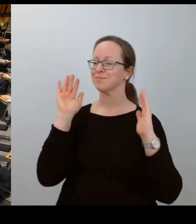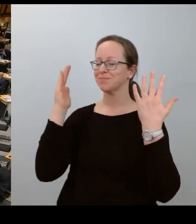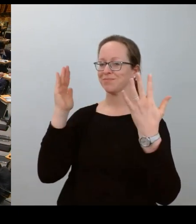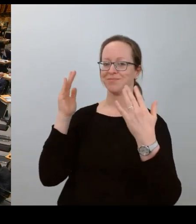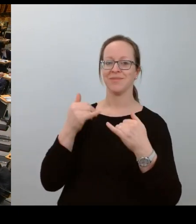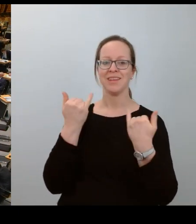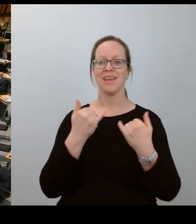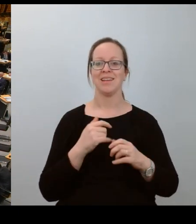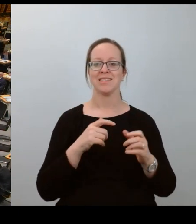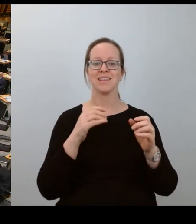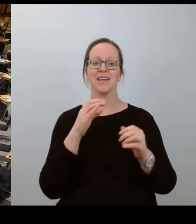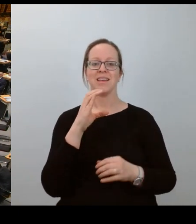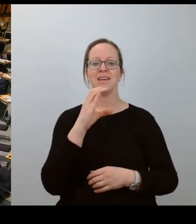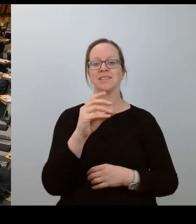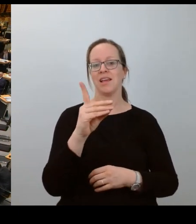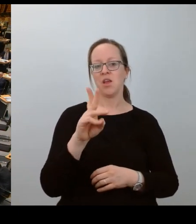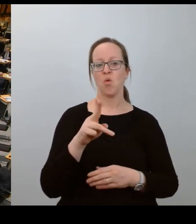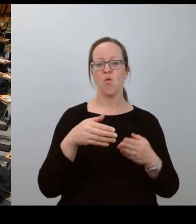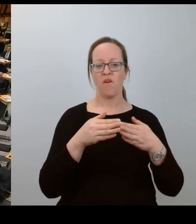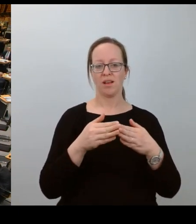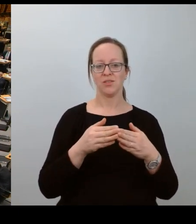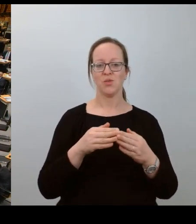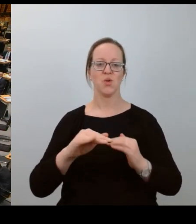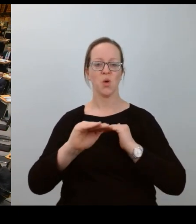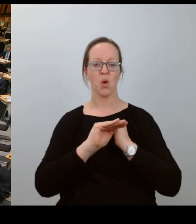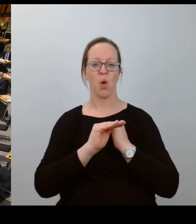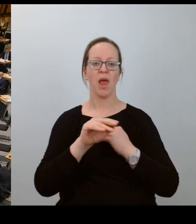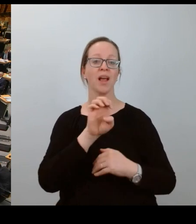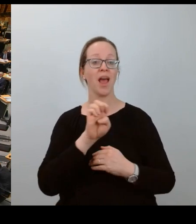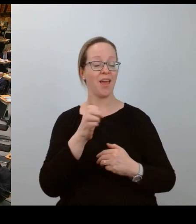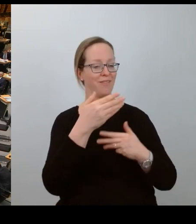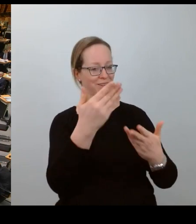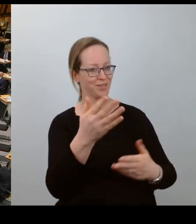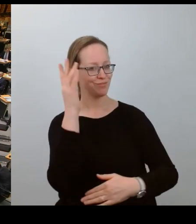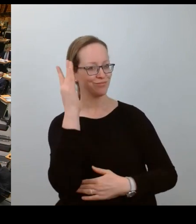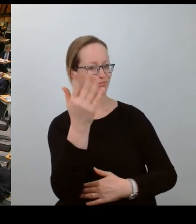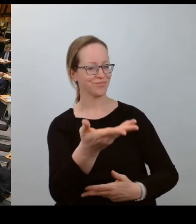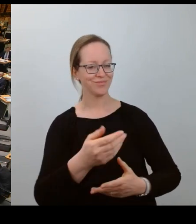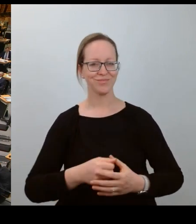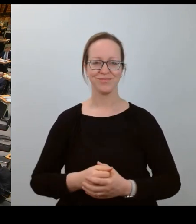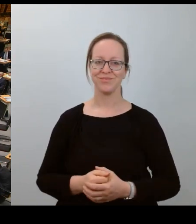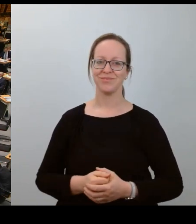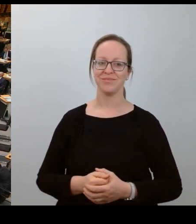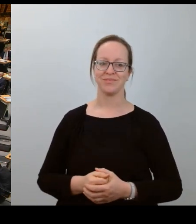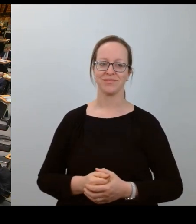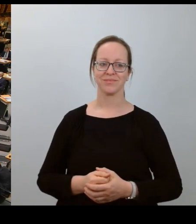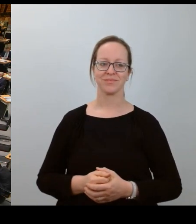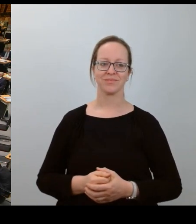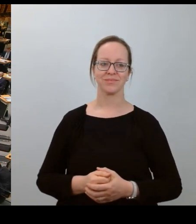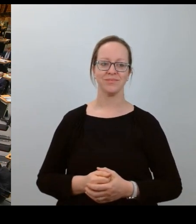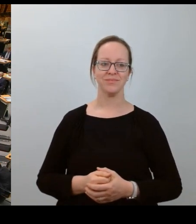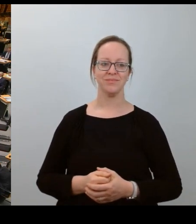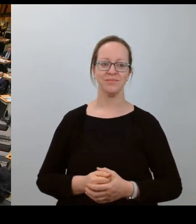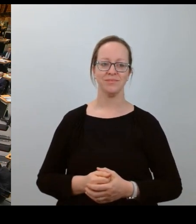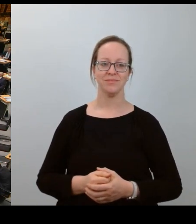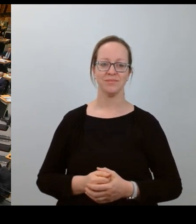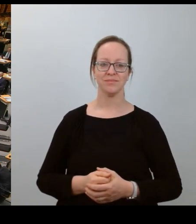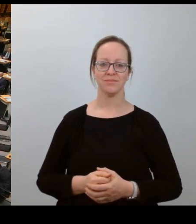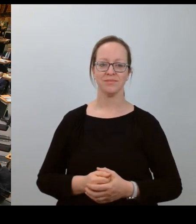(Rednerwechsel) Vielen Dank Frau Präsidentin, liebe Kolleginnen und Kollegen! Ein bisschen wie ein Murmeltier-Tag.